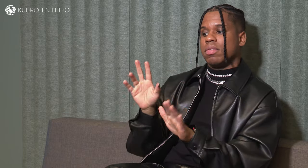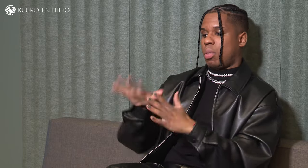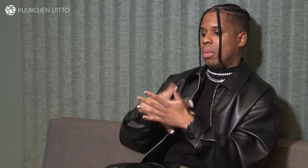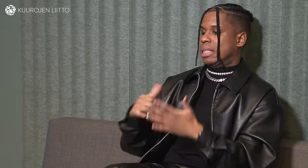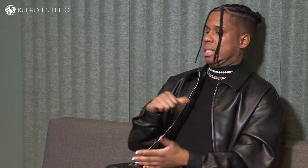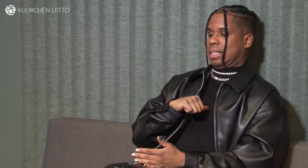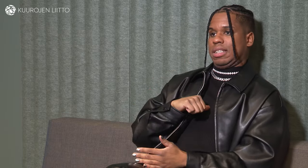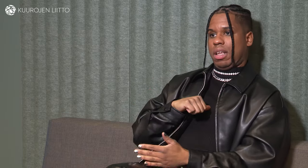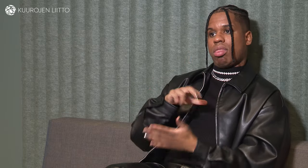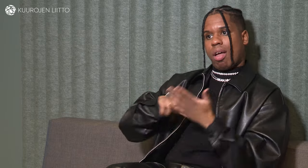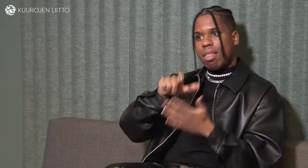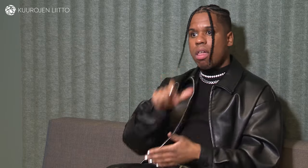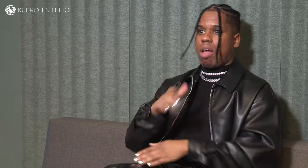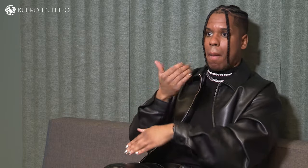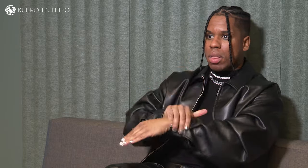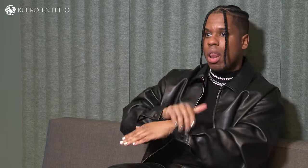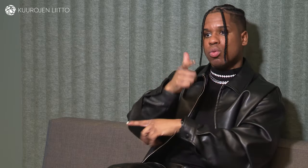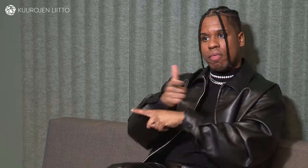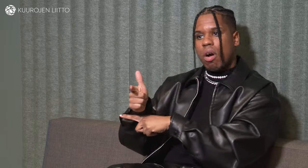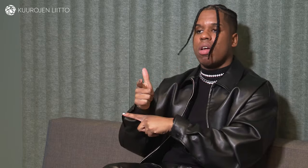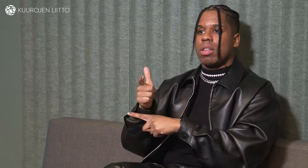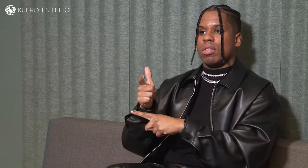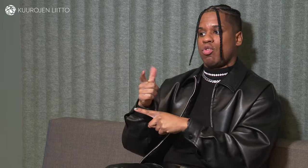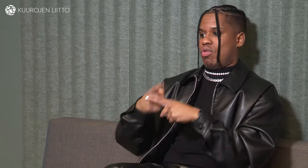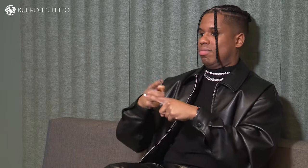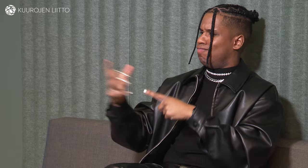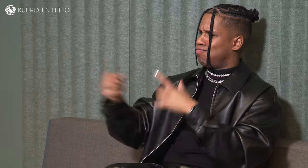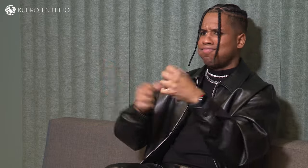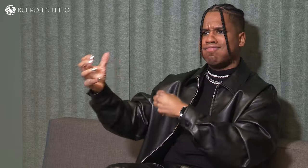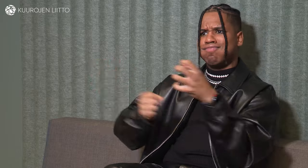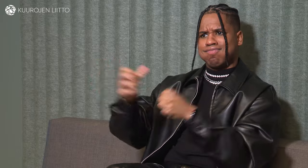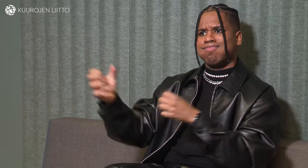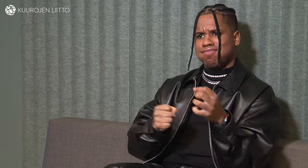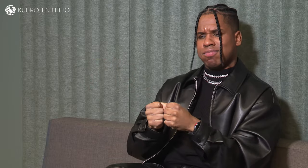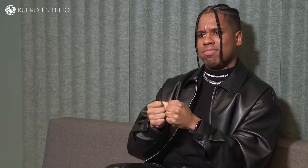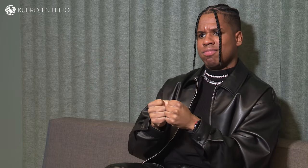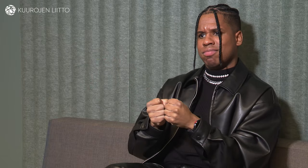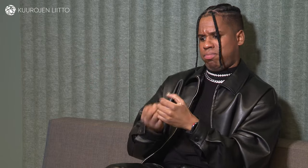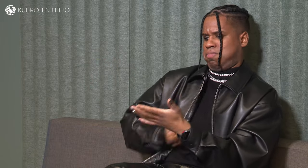vaan myös viittomakielisiä ammattilaisia, kuten taiteilijoita ja kuvaajia, - pitäisi ottaa mukaan ohjelmien tekoprosessiin, -